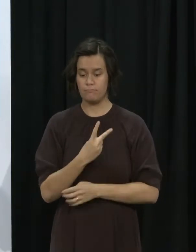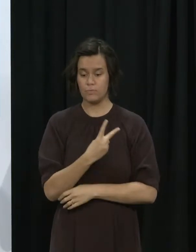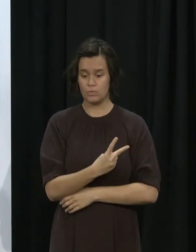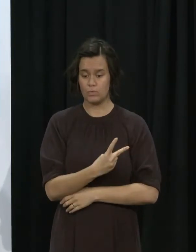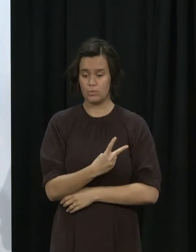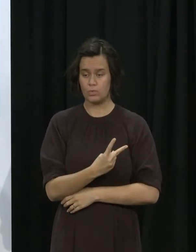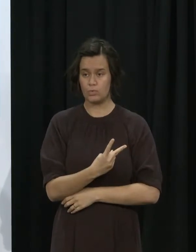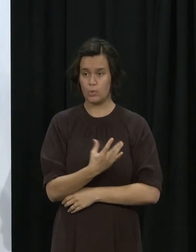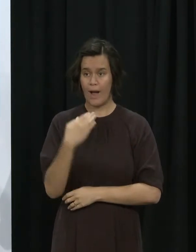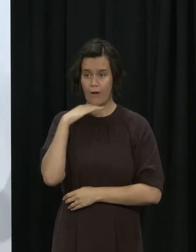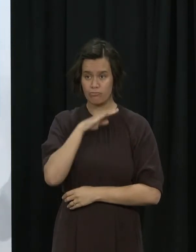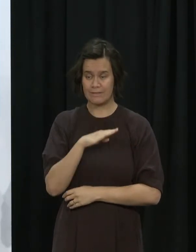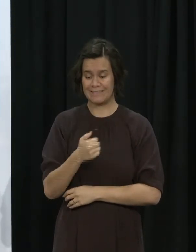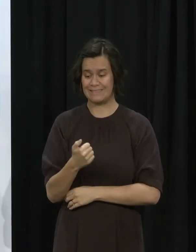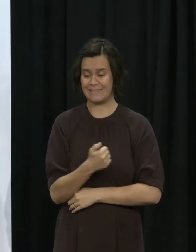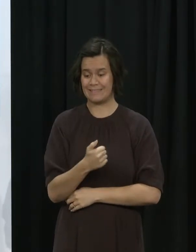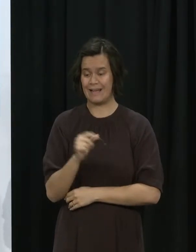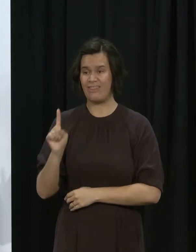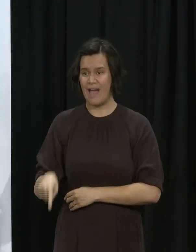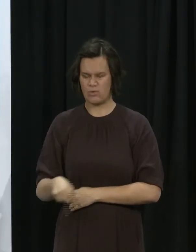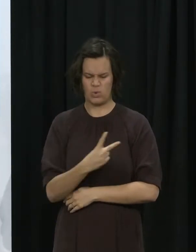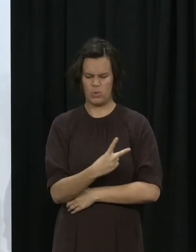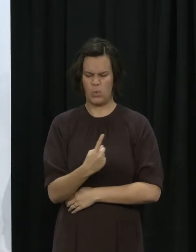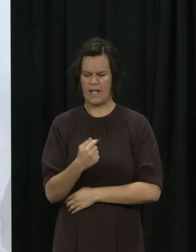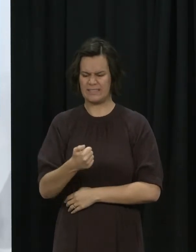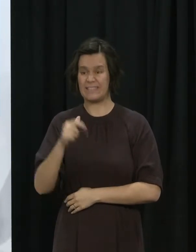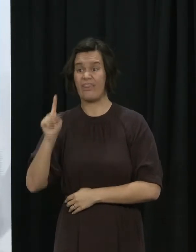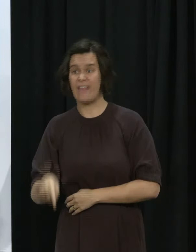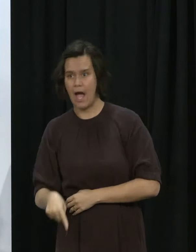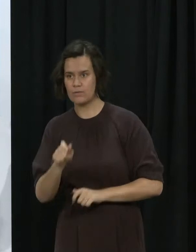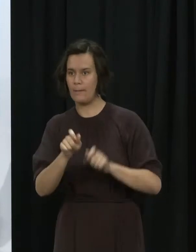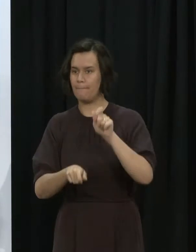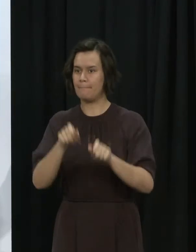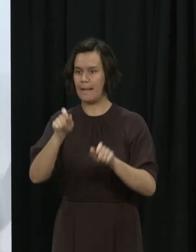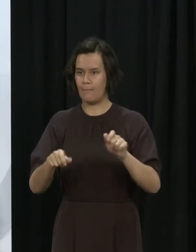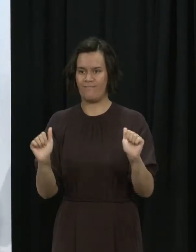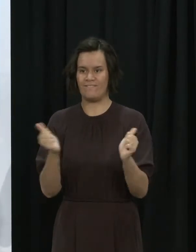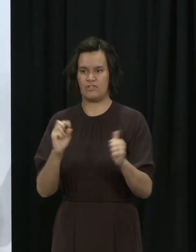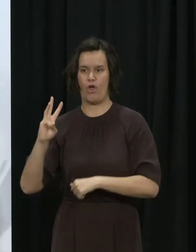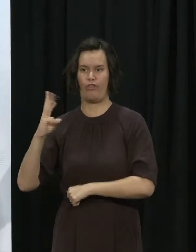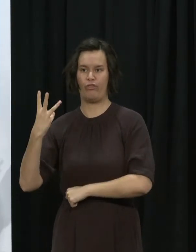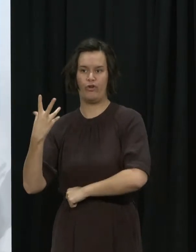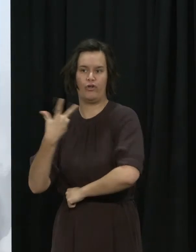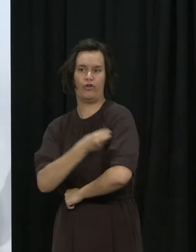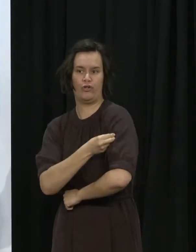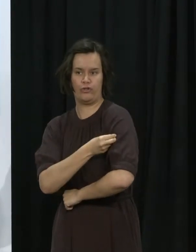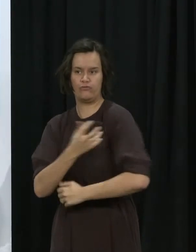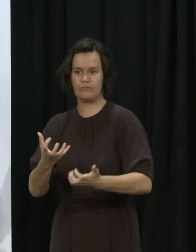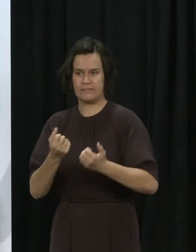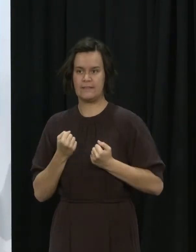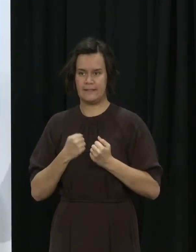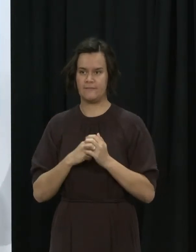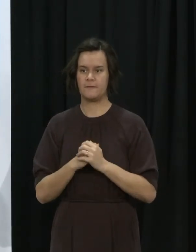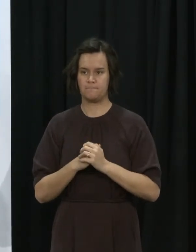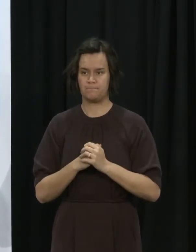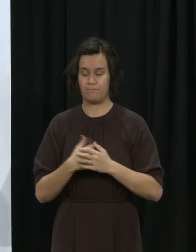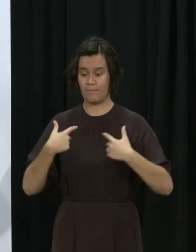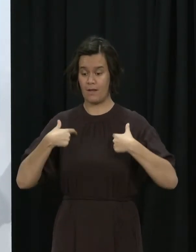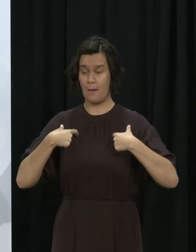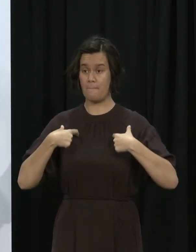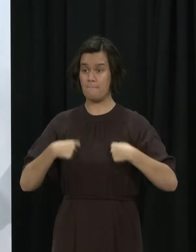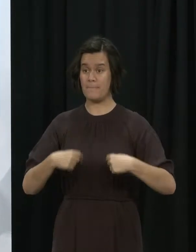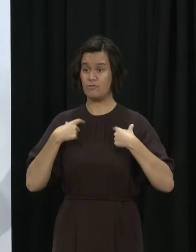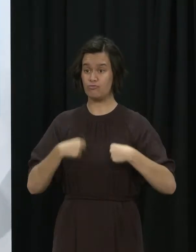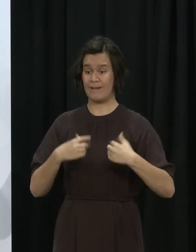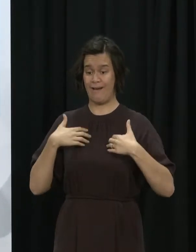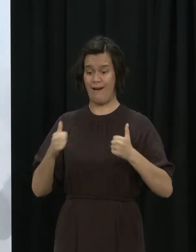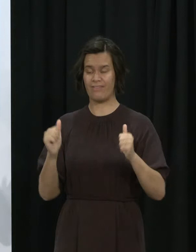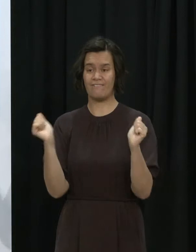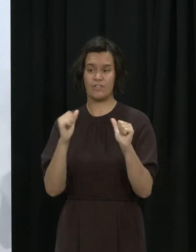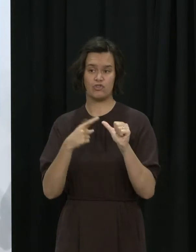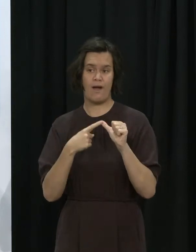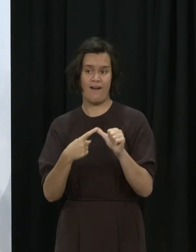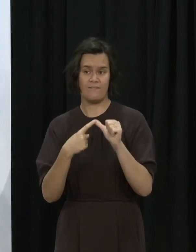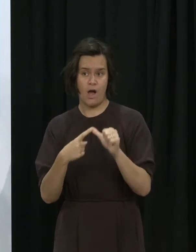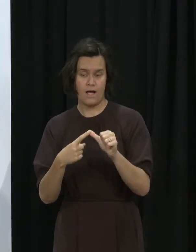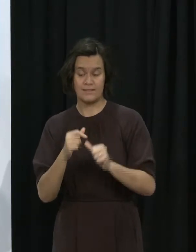tukuna mo nga kainoho hou kua